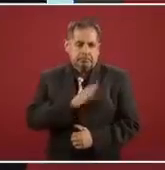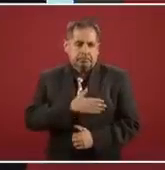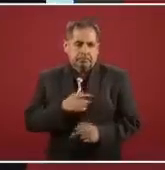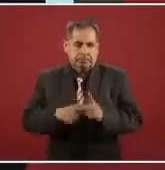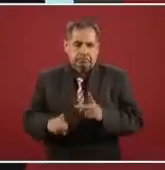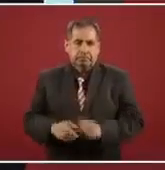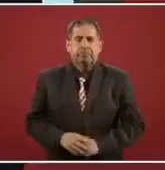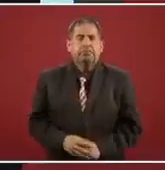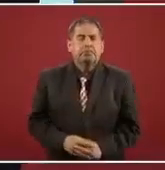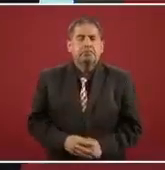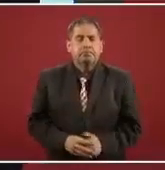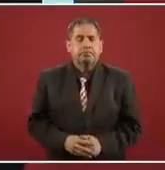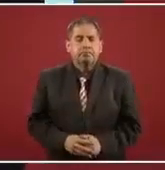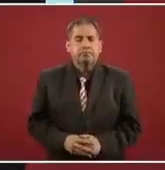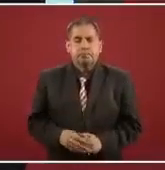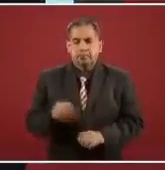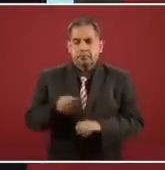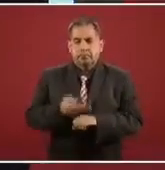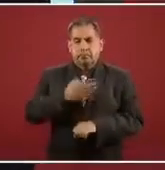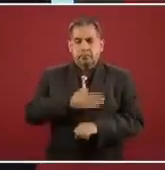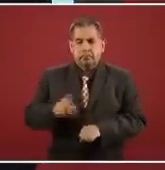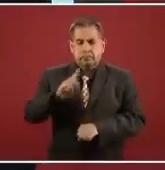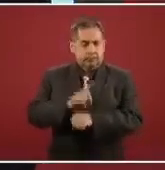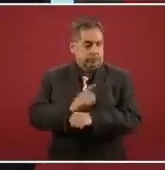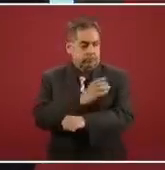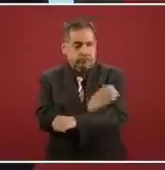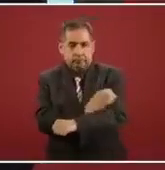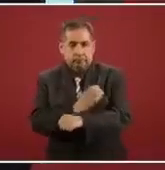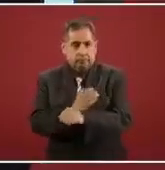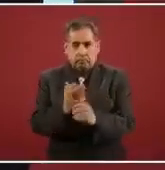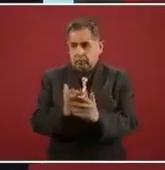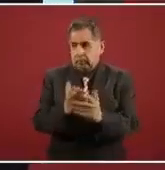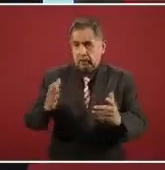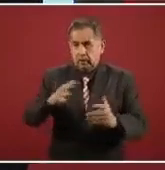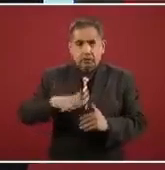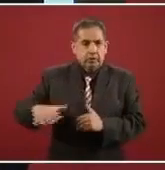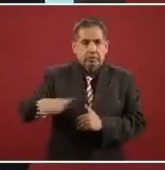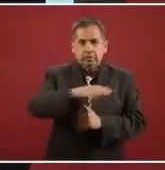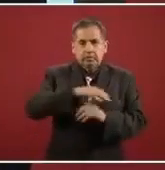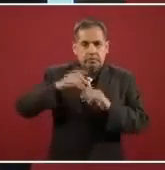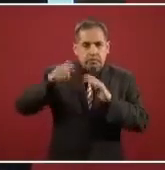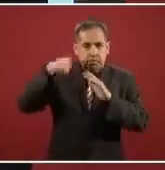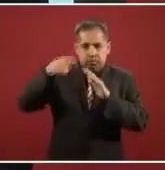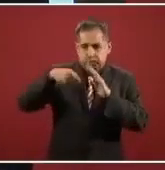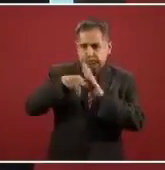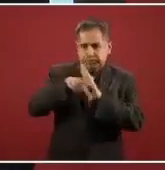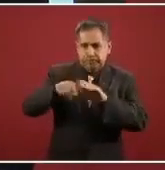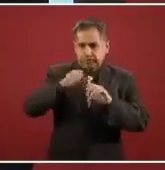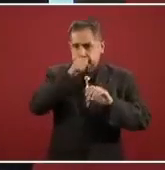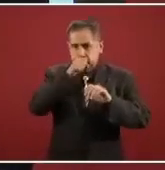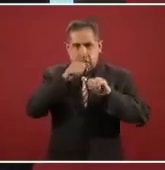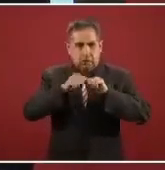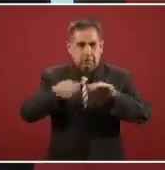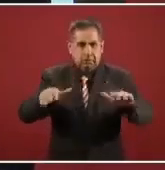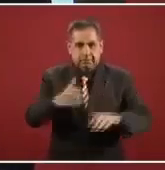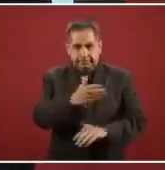Muy buenos días, compañeras y compañeros de los medios de comunicación.